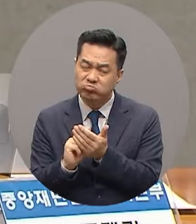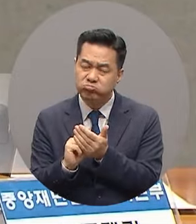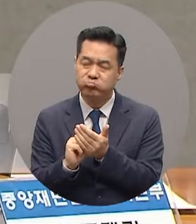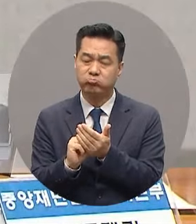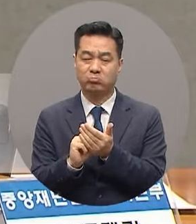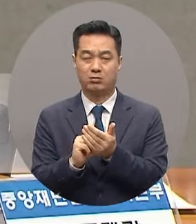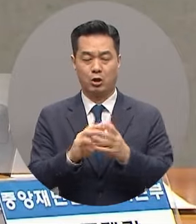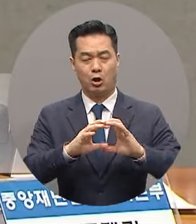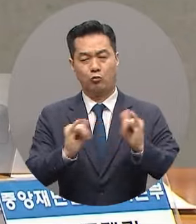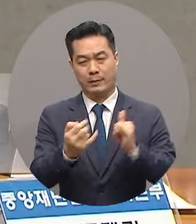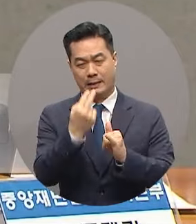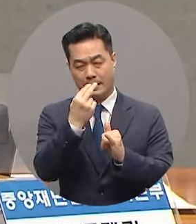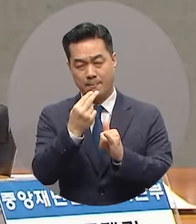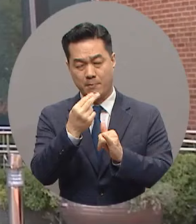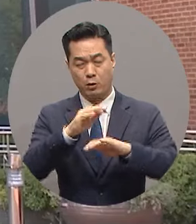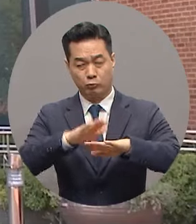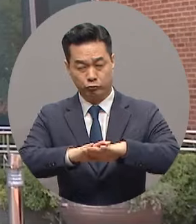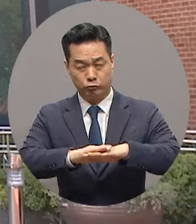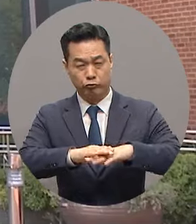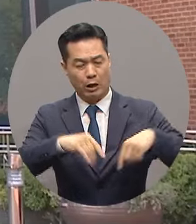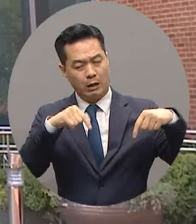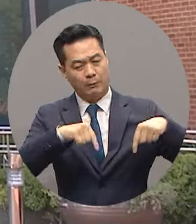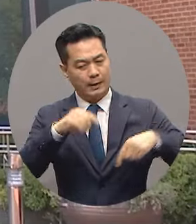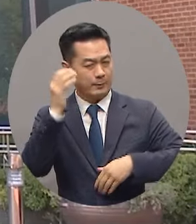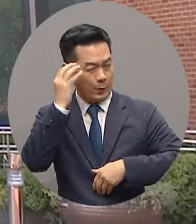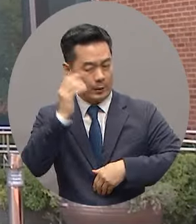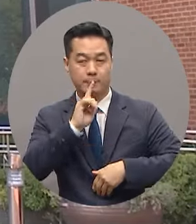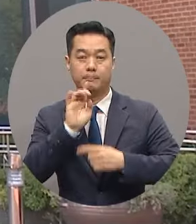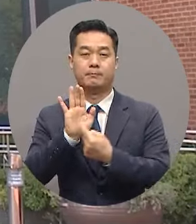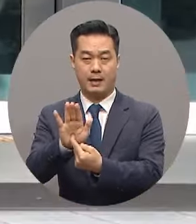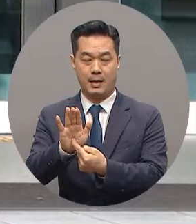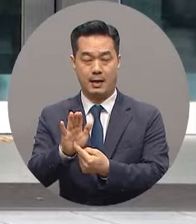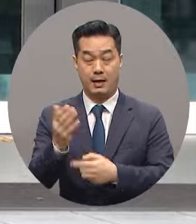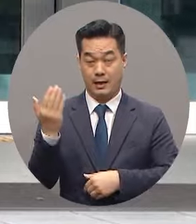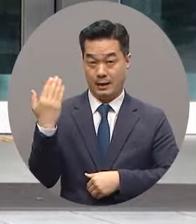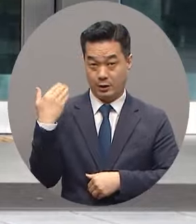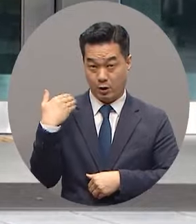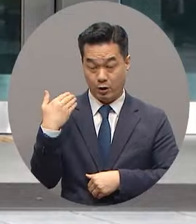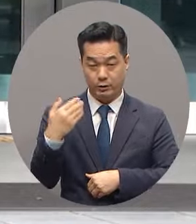(기자) 조규홍 보건복지부 장관은 오늘 중앙재난안전대책본부 회의에서 어떤 경우라도 국민 생명을 두고 협상을 해서 안된다고 말했습니다.